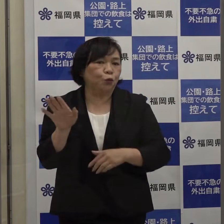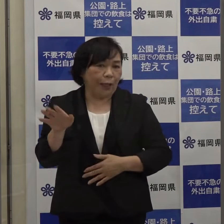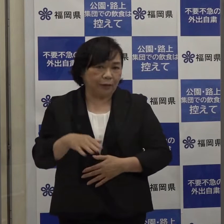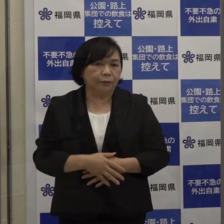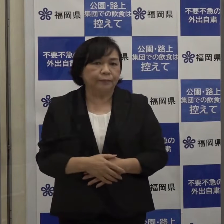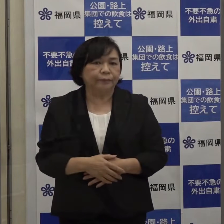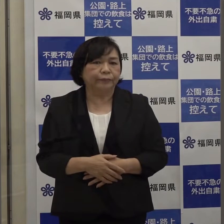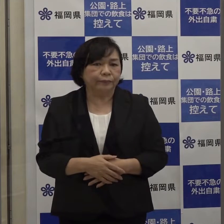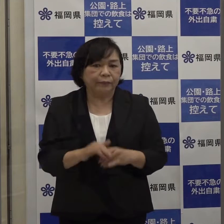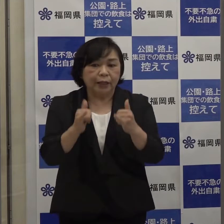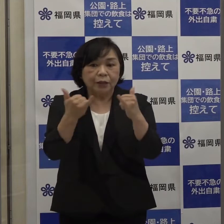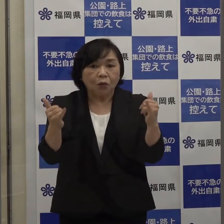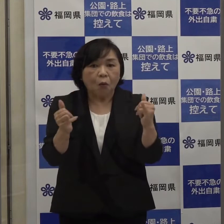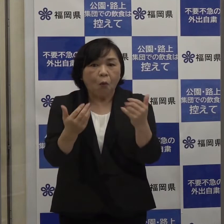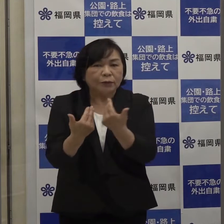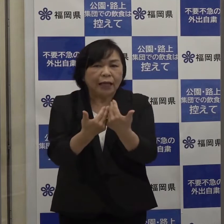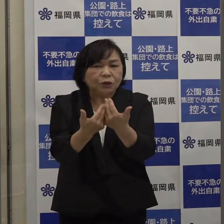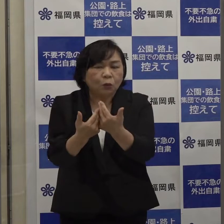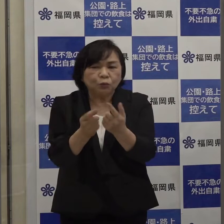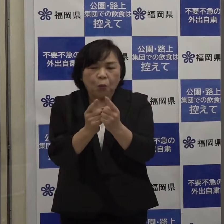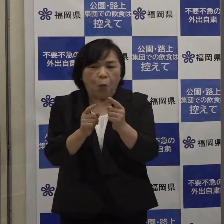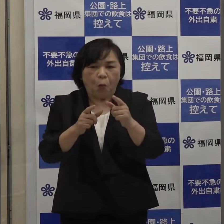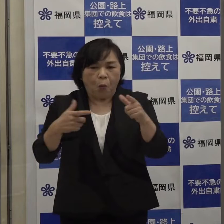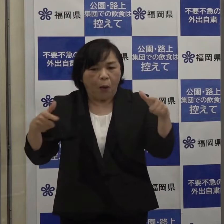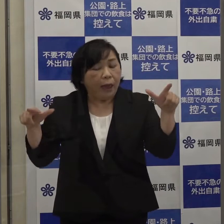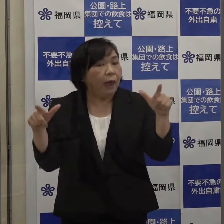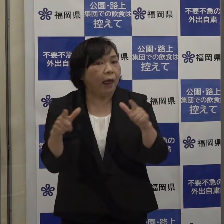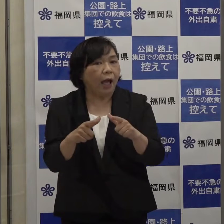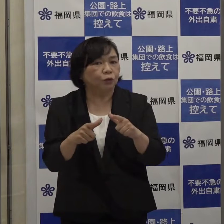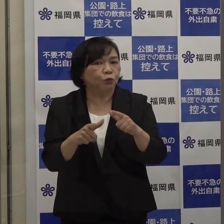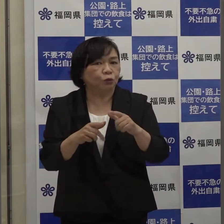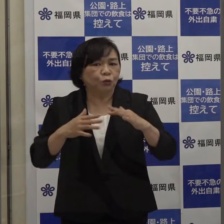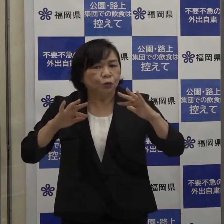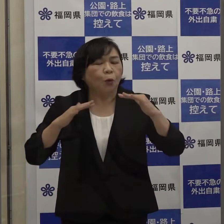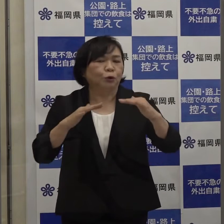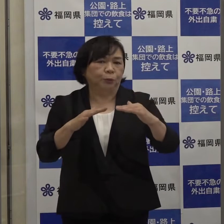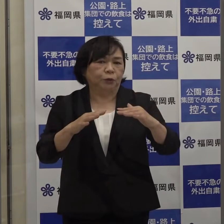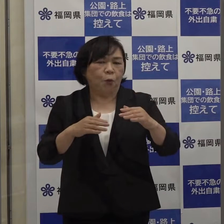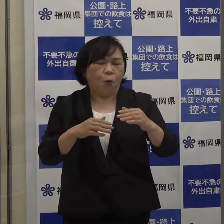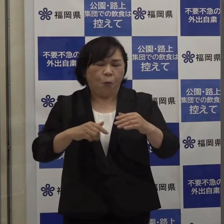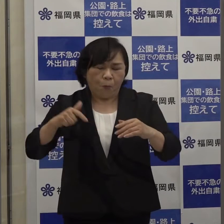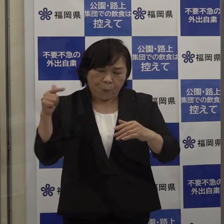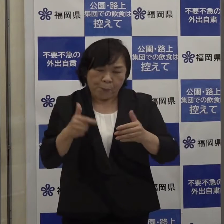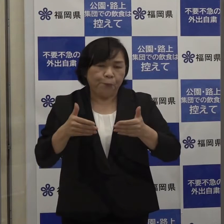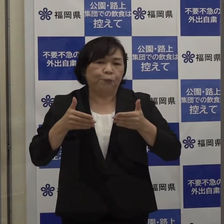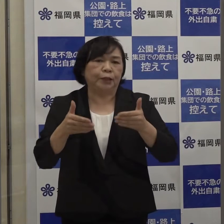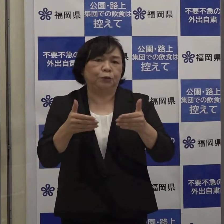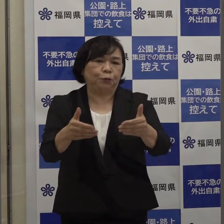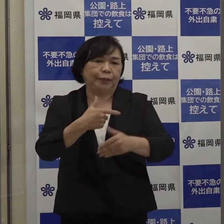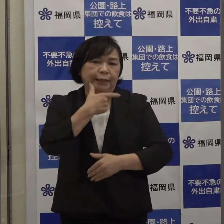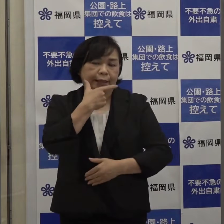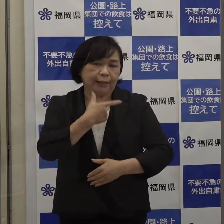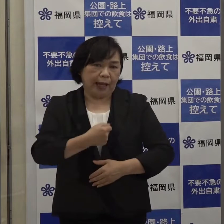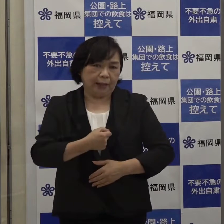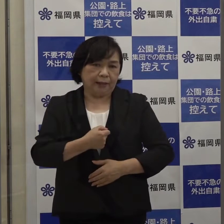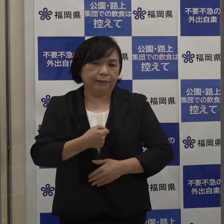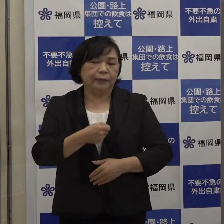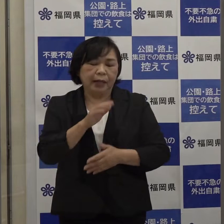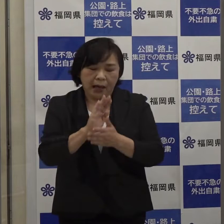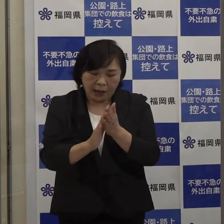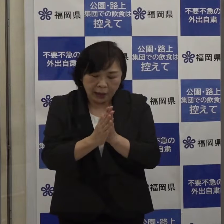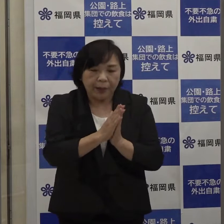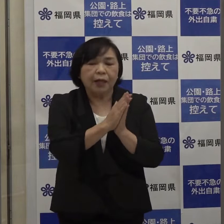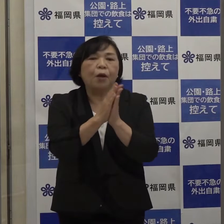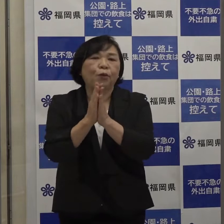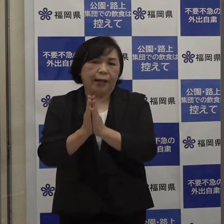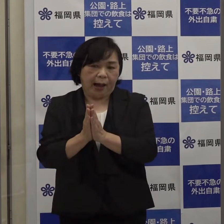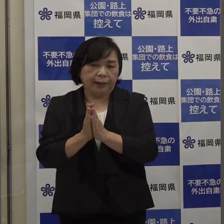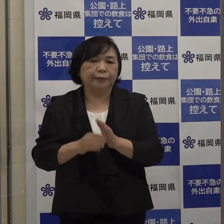人と人との接触をさらに減らしていく取組みを強力に推進していただきますよう改めてお願いします